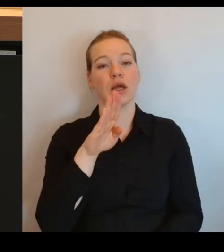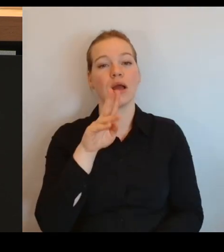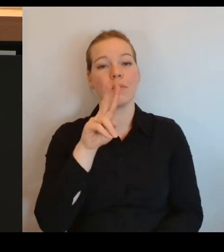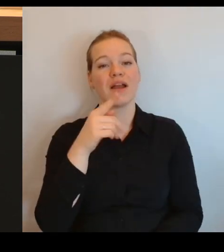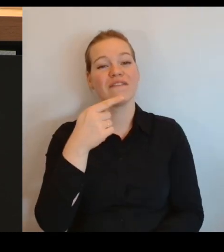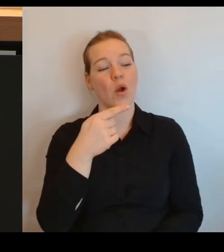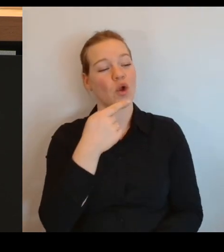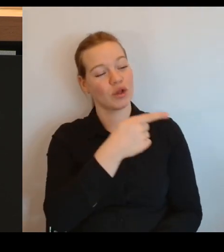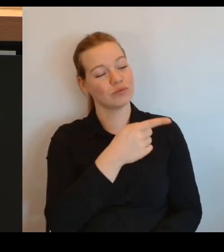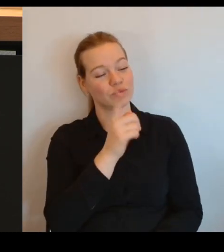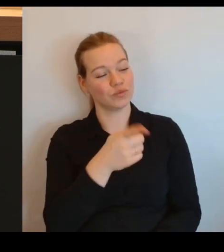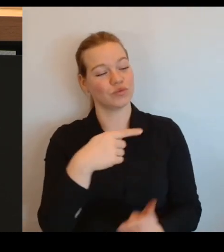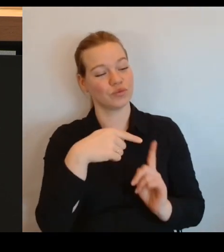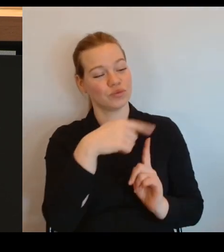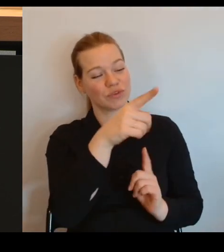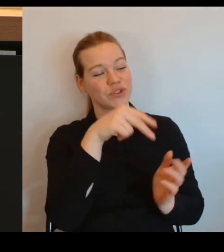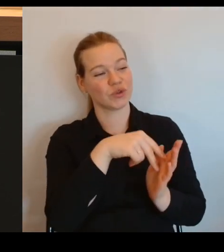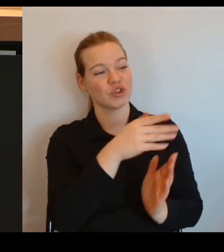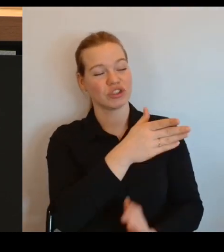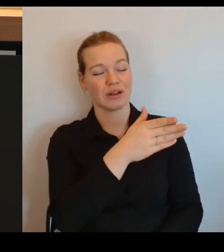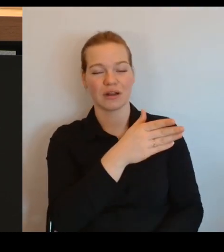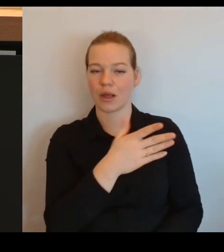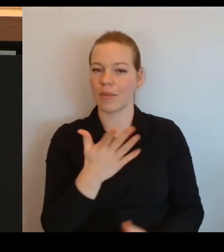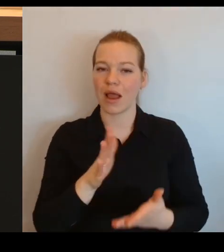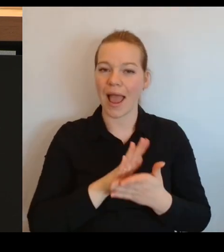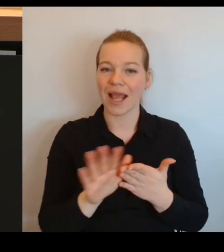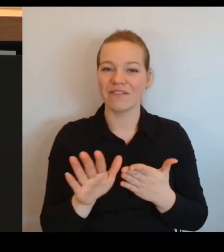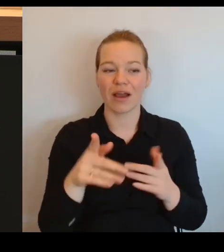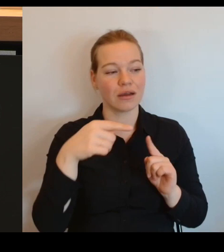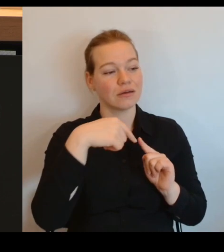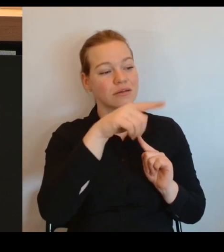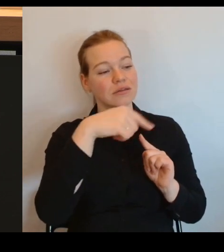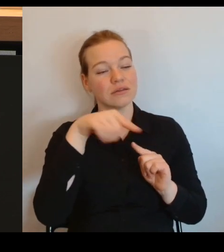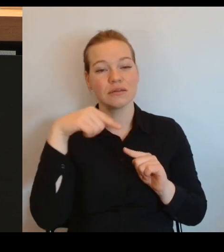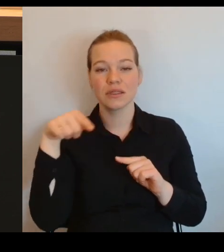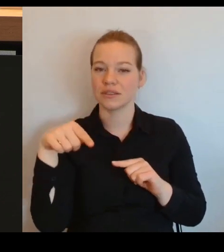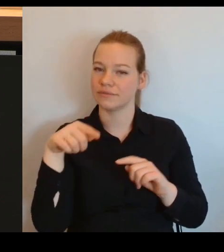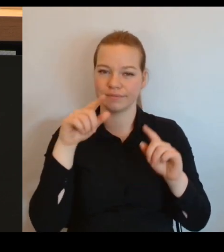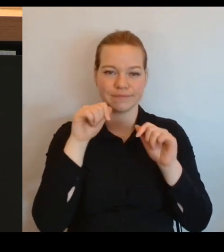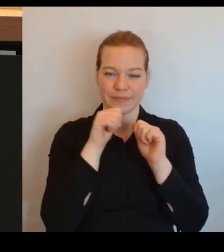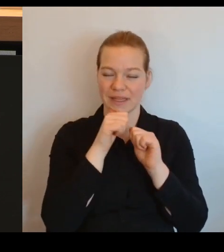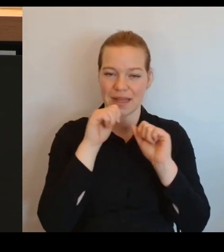Denn erstens ist die BVG ein Landesunternehmen und sollte als solches